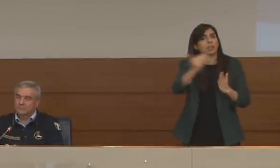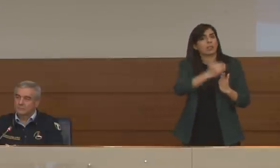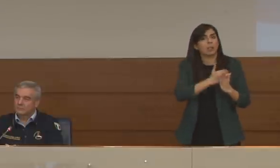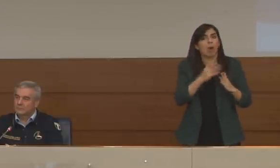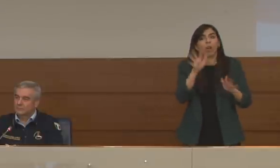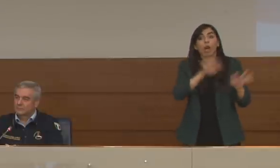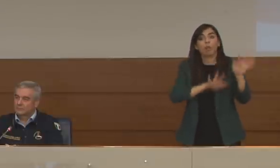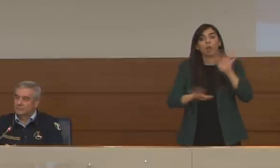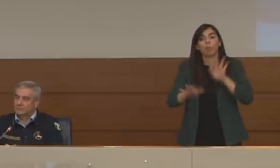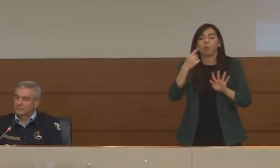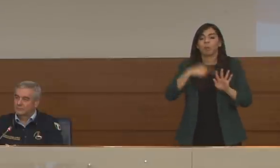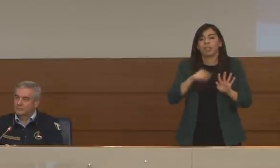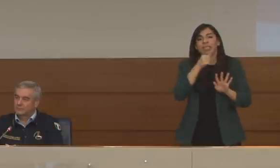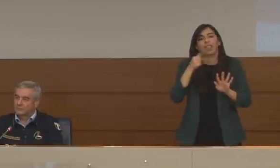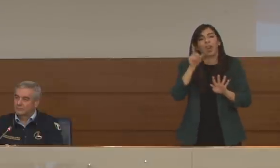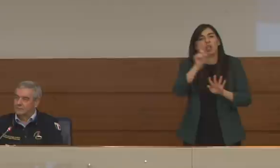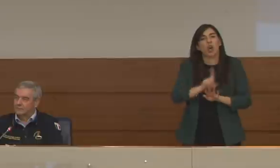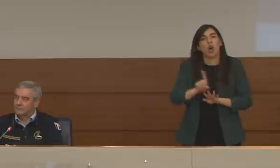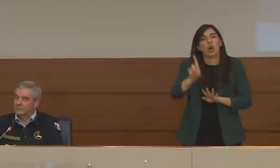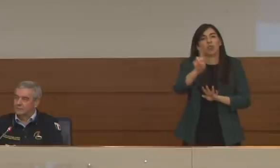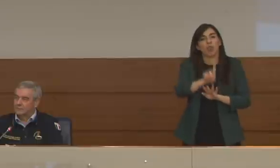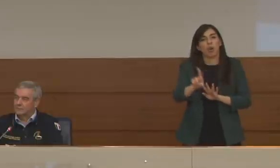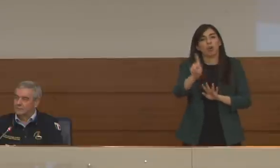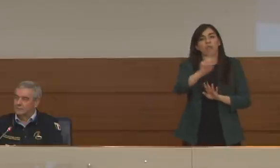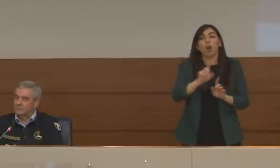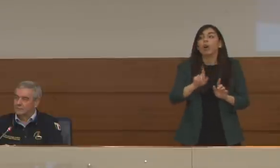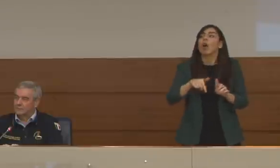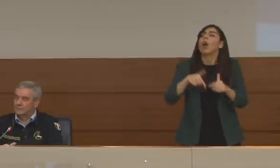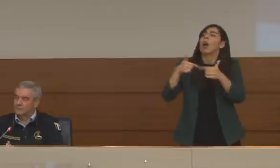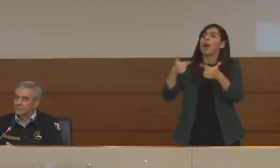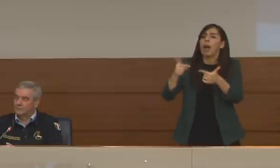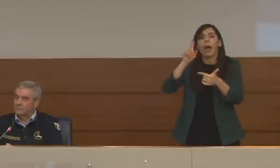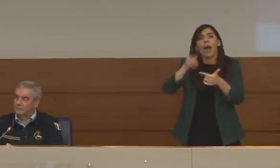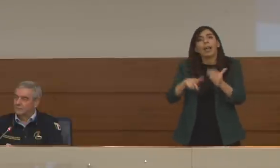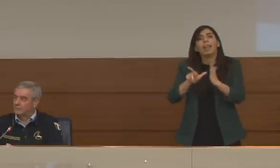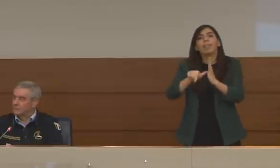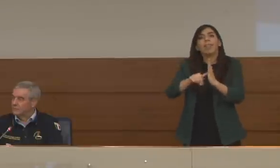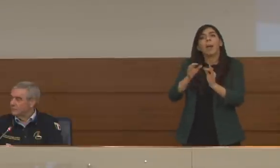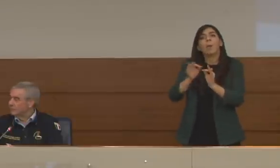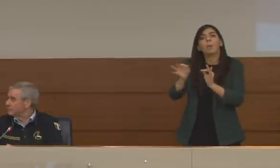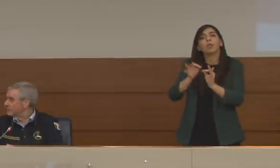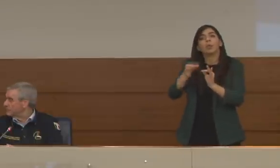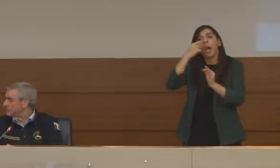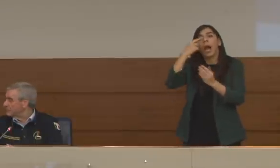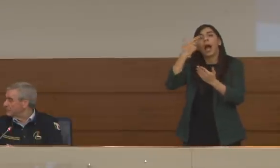e consentire un congruo periodo di tempo per dare luogo di fare un provvedimento